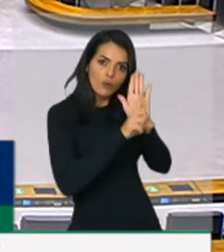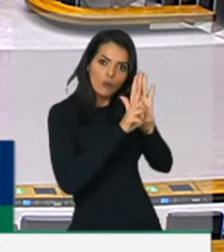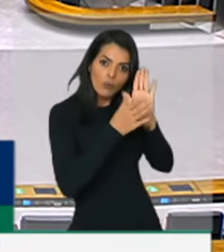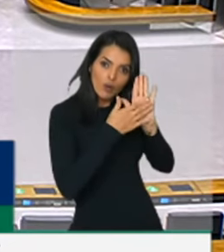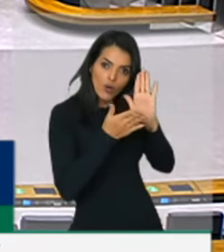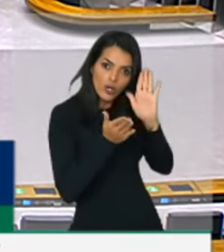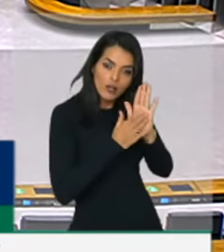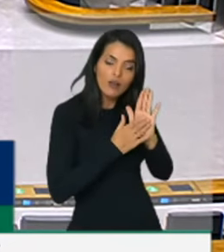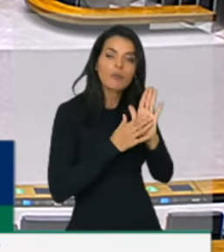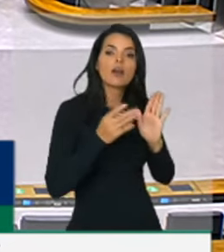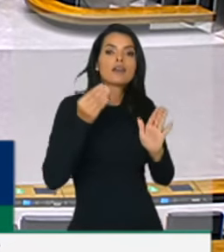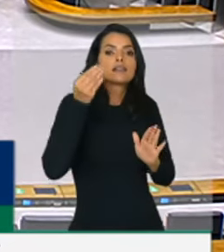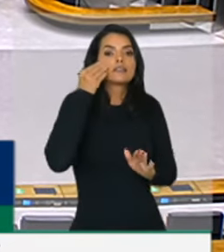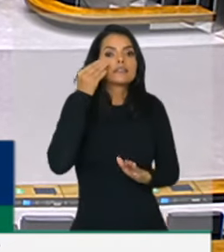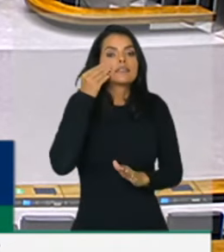DO LEITO E O ACEITE DO ÓRGÃO DE CADA ENTE FEDERATIVO TAMBÉ